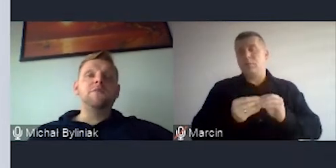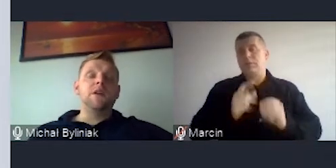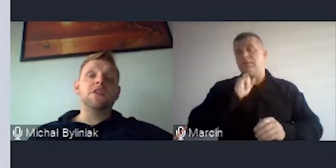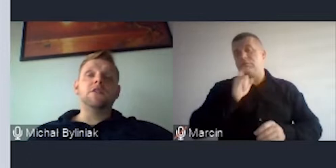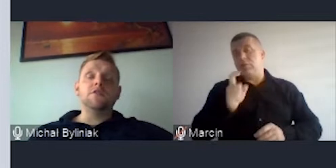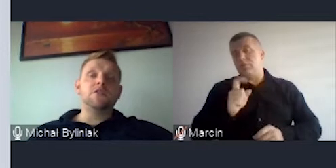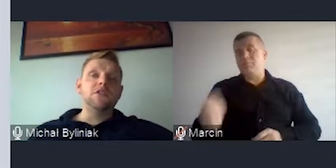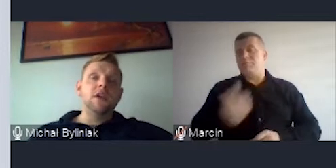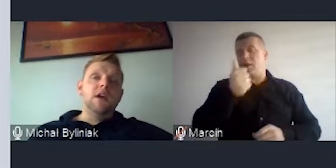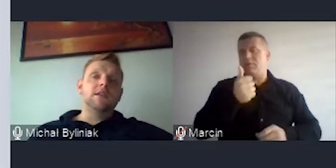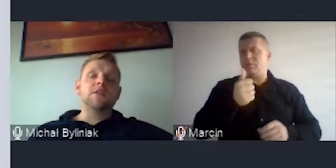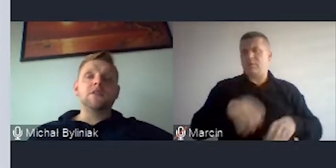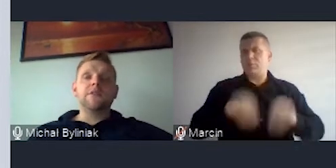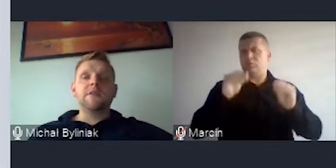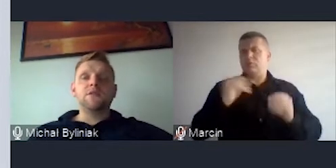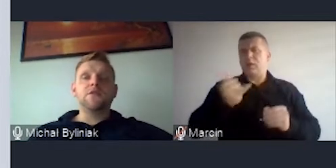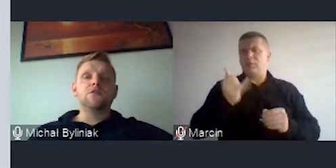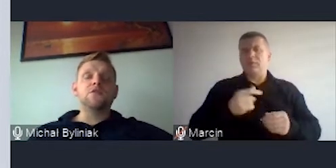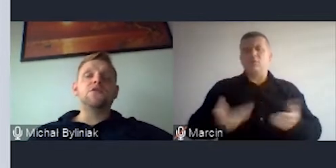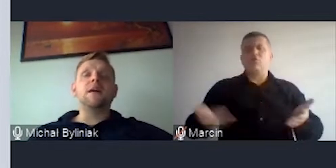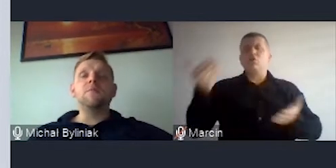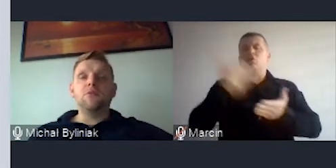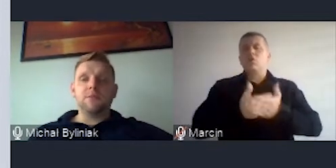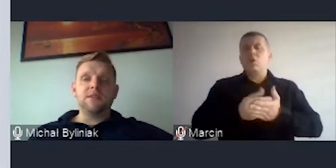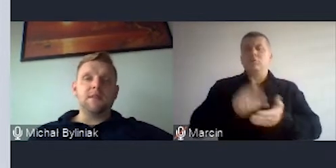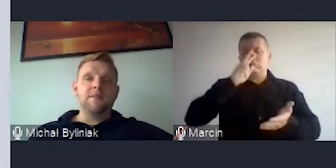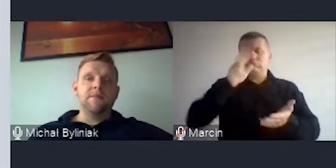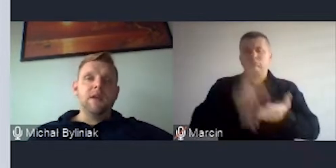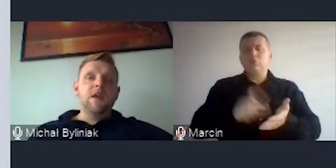w pierwszej kolejności zaglądacie Państwo do wniosku – co tam było napisane.